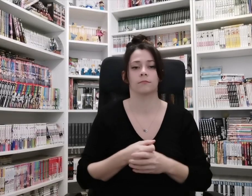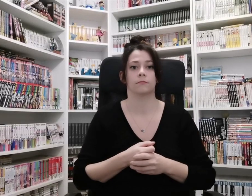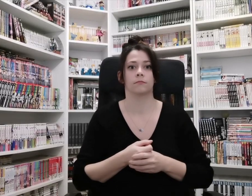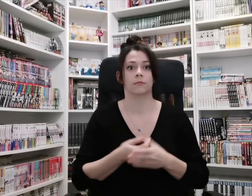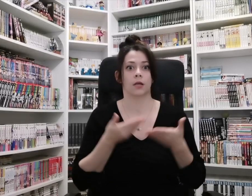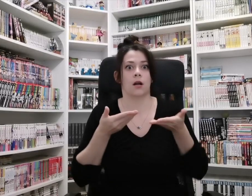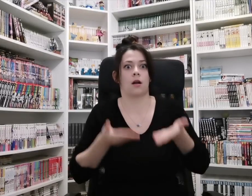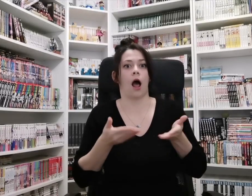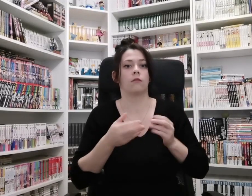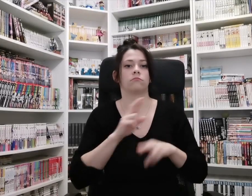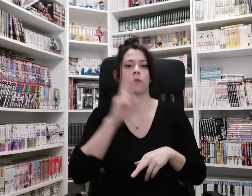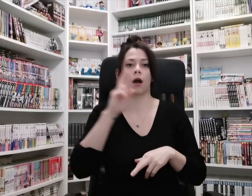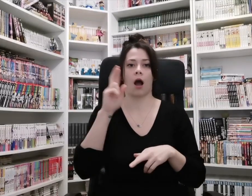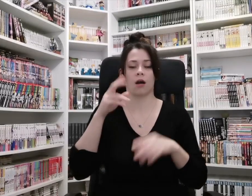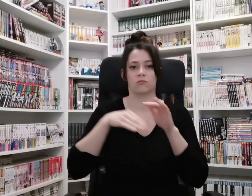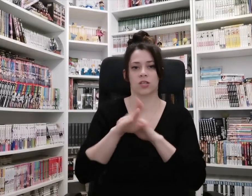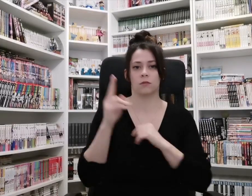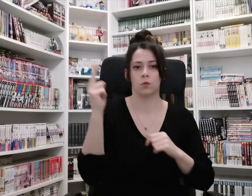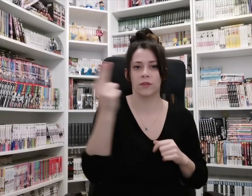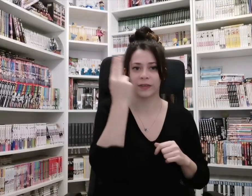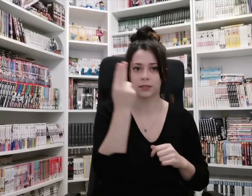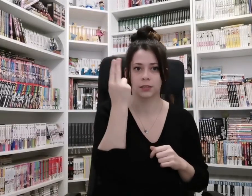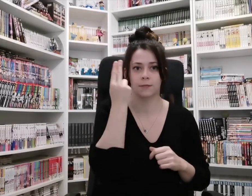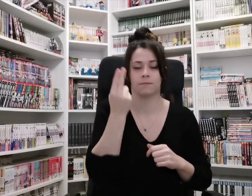Mais là, ce qui est rare, c'est l'université !